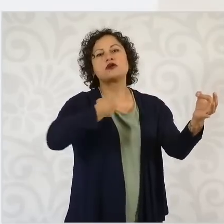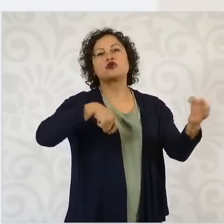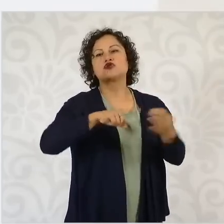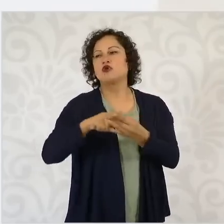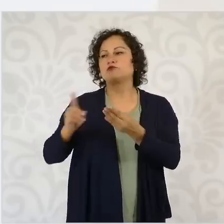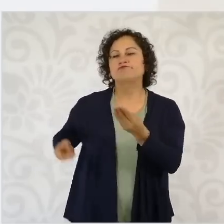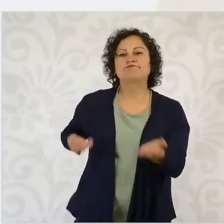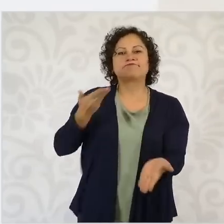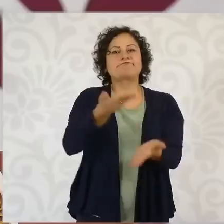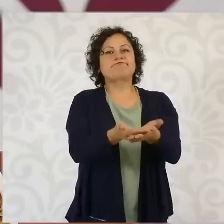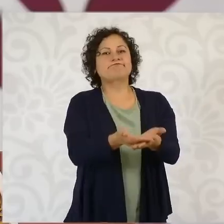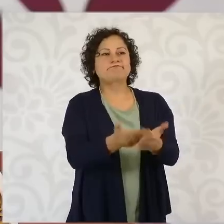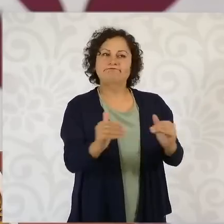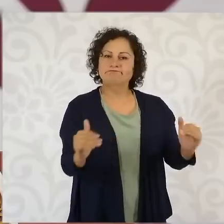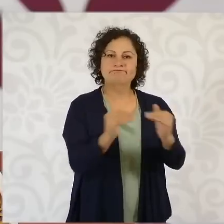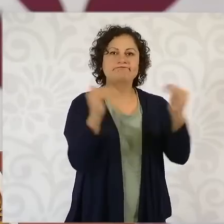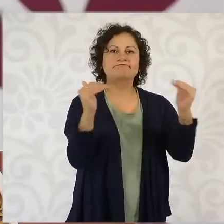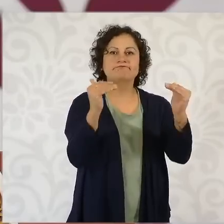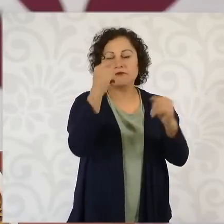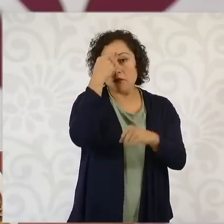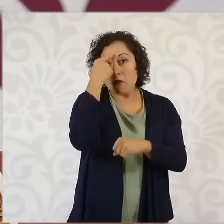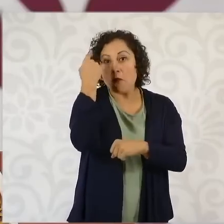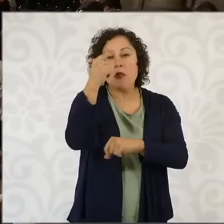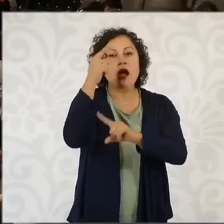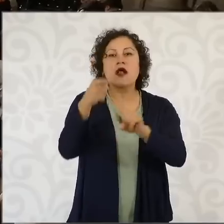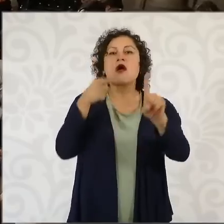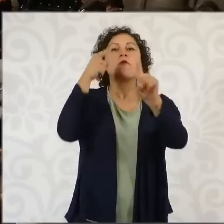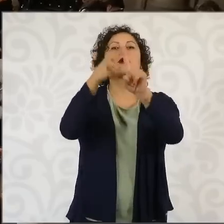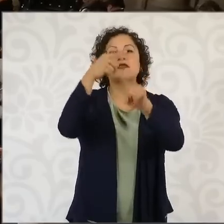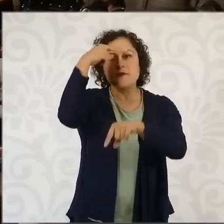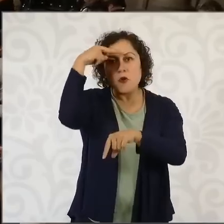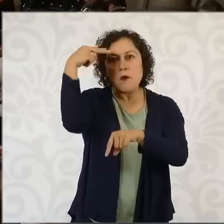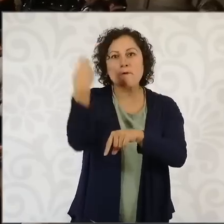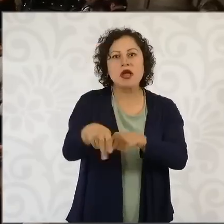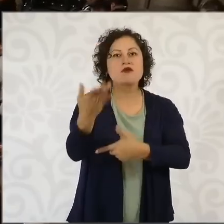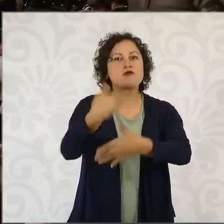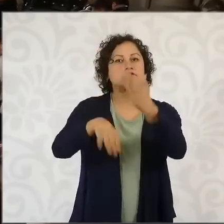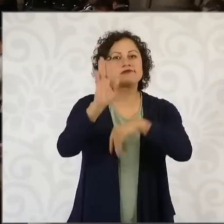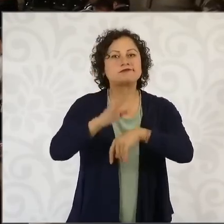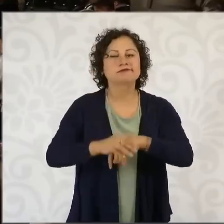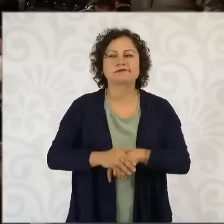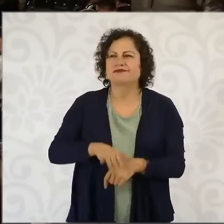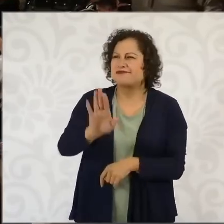economía de México quién sale ganando en esta guerra arancelaria mundial presidenta